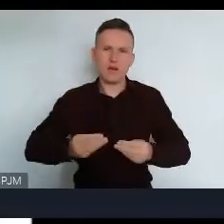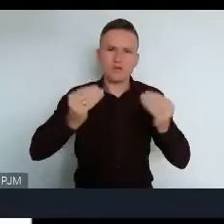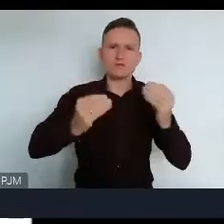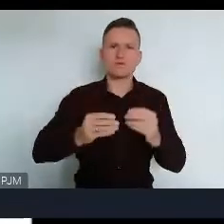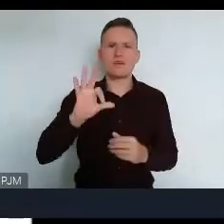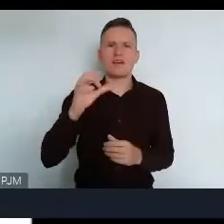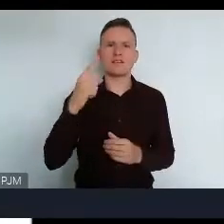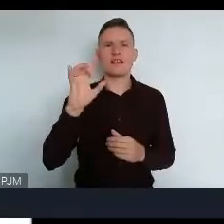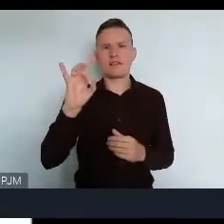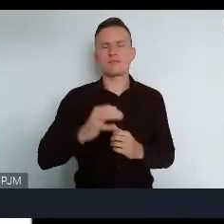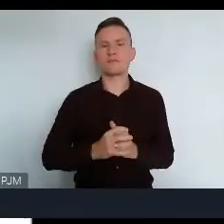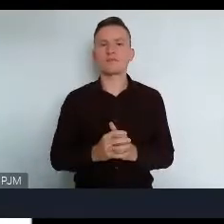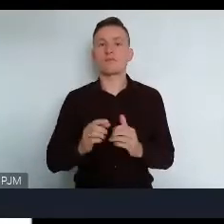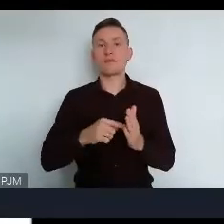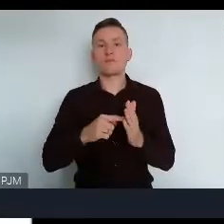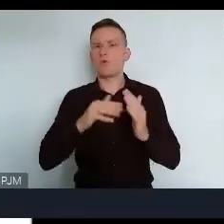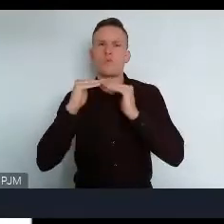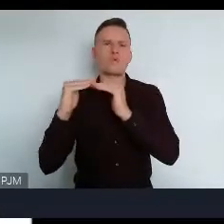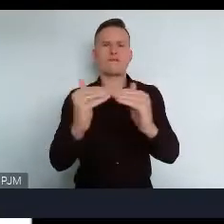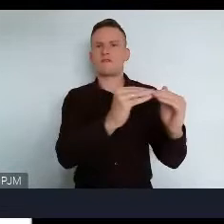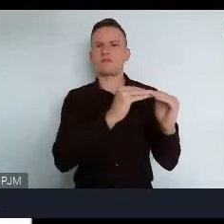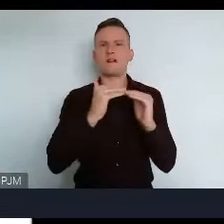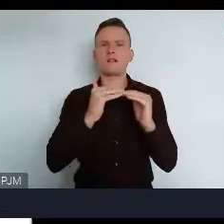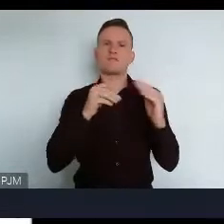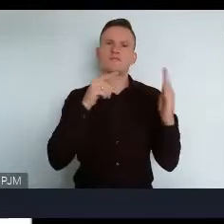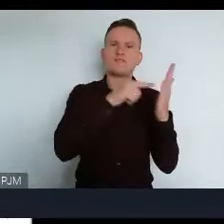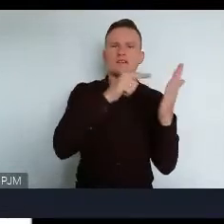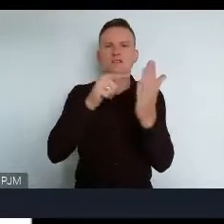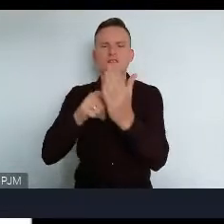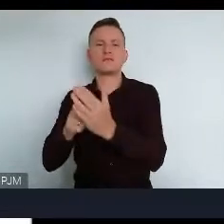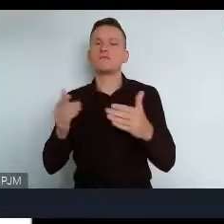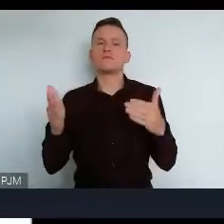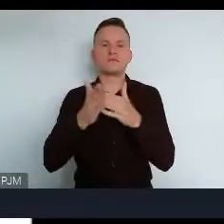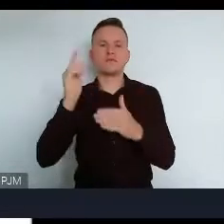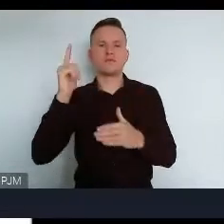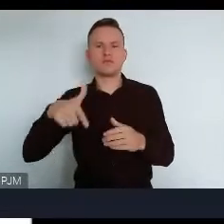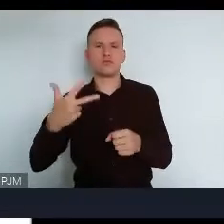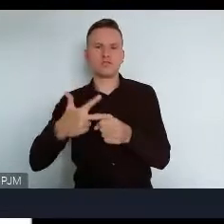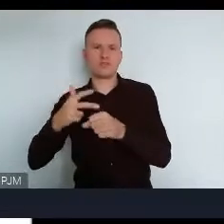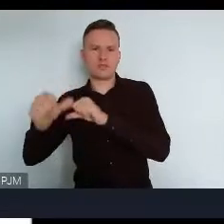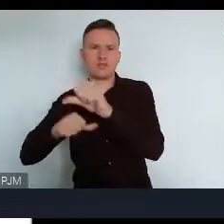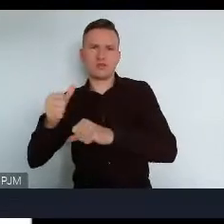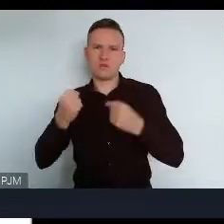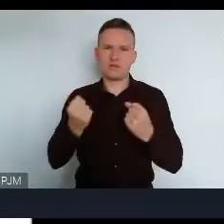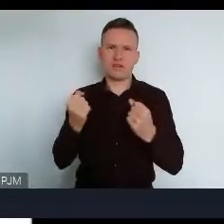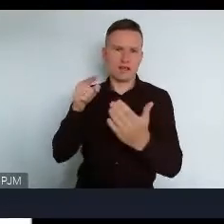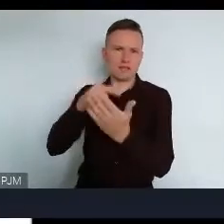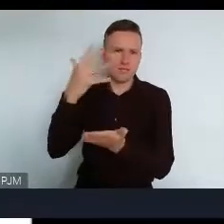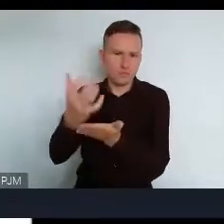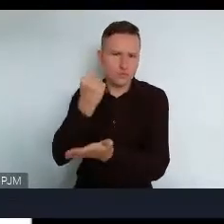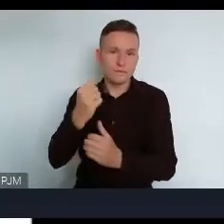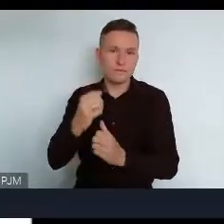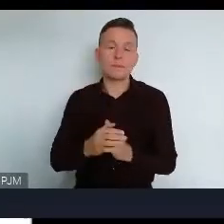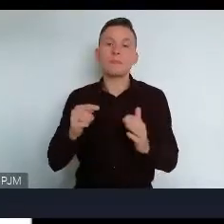To uniwersalny zestaw celów do osiągnięcia do 2030 roku, które nastawione są na zrównoważony rozwój